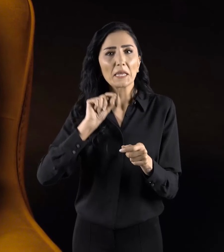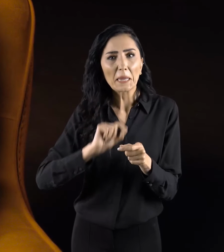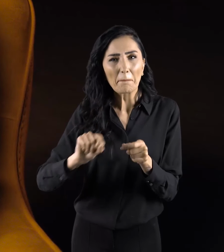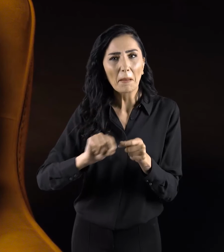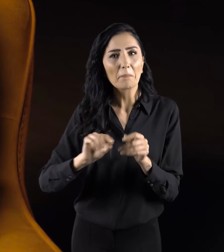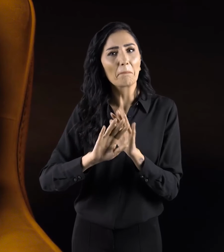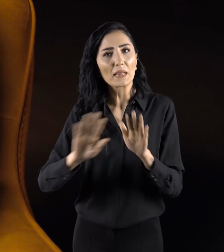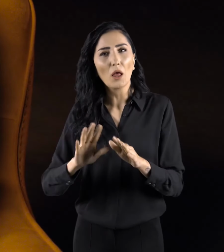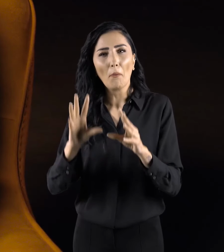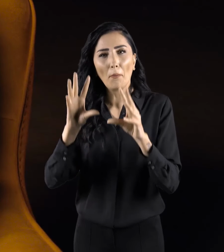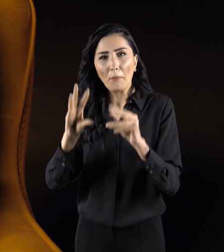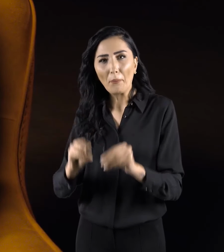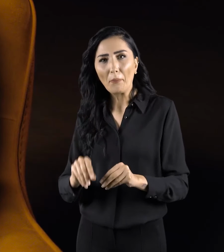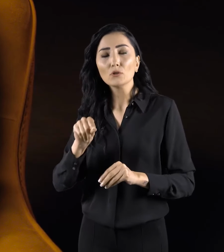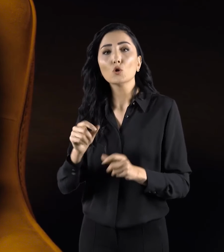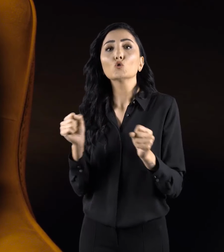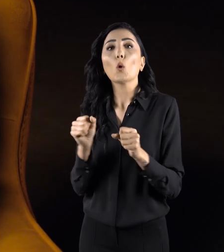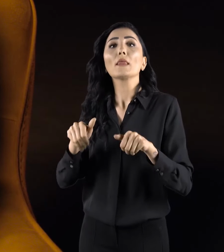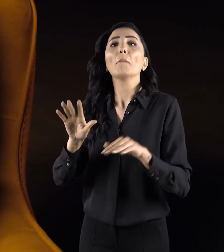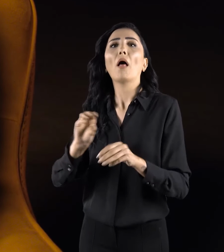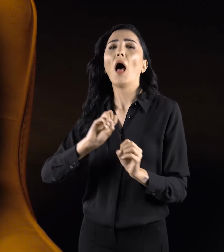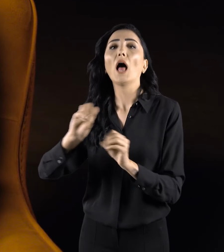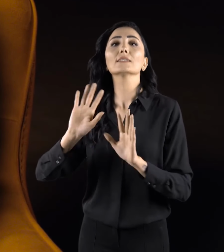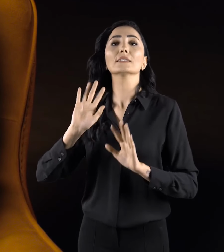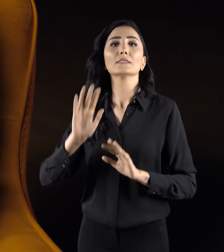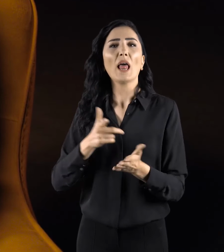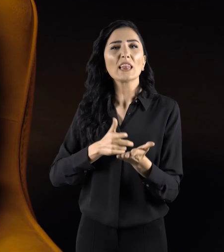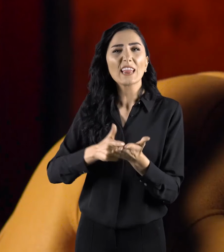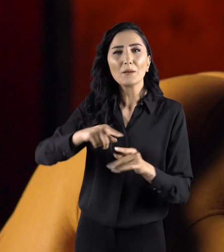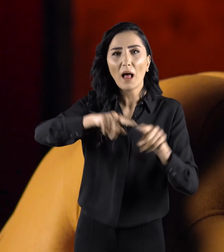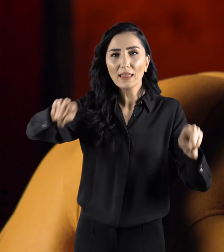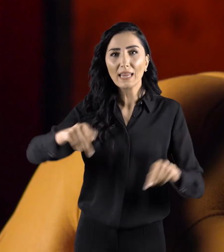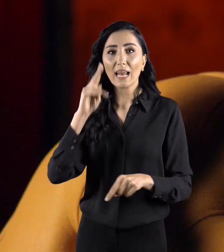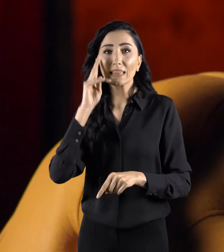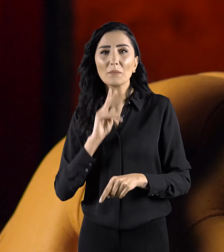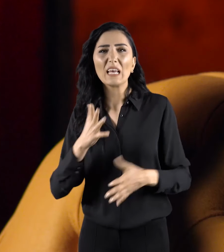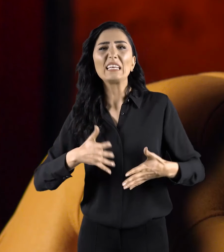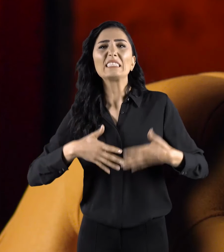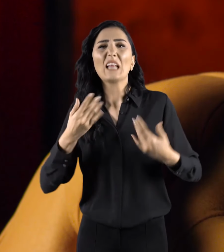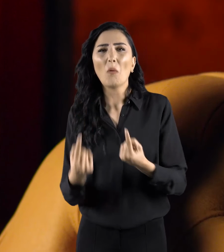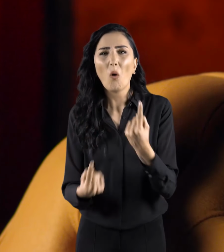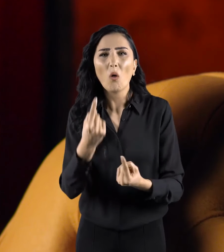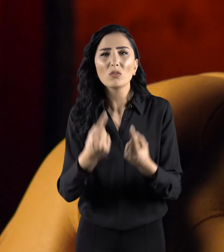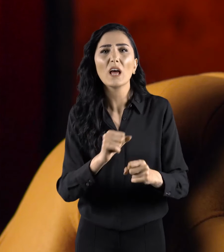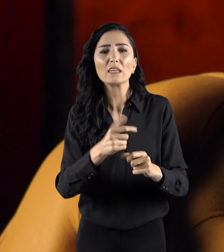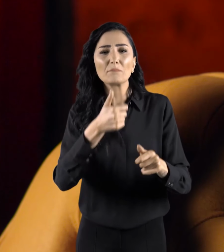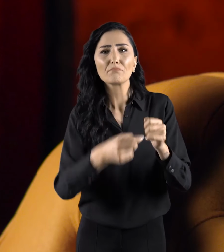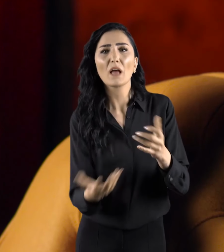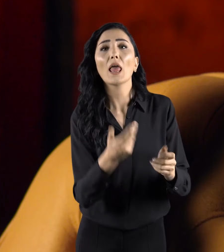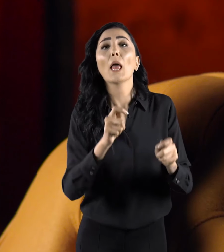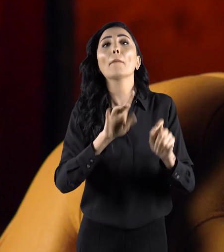Kibritinizi yaktıktan sonra söndürüp soğutmadan atmayın. Tarım alanlarını temizlerken istenmeyen otları yakmaya kalkmayın.